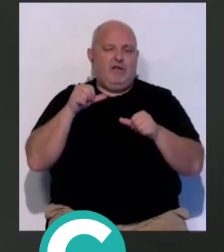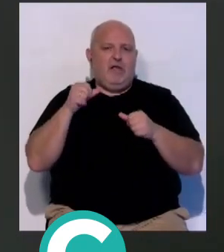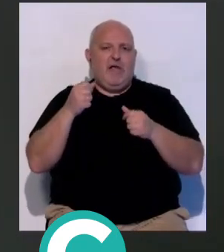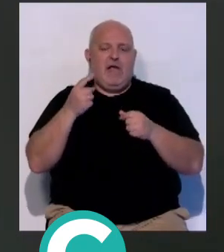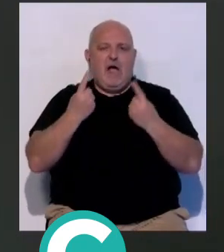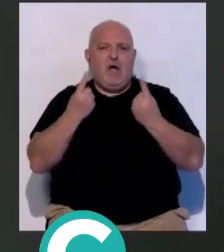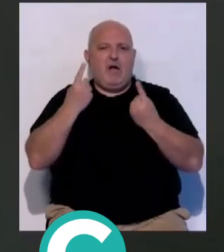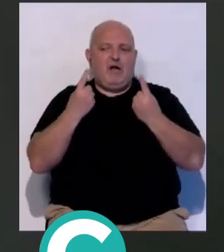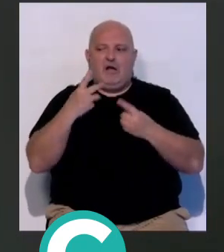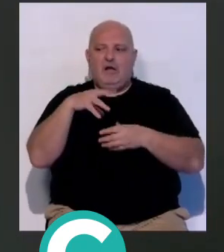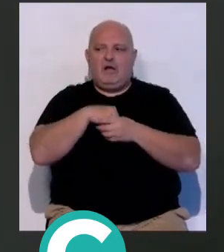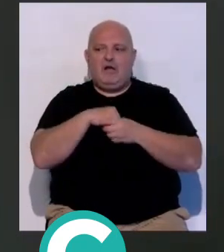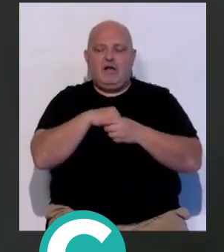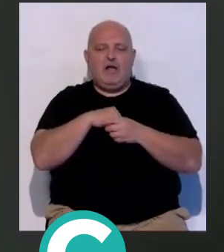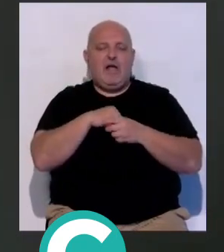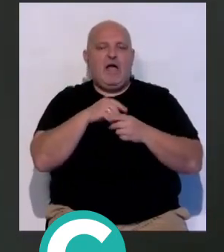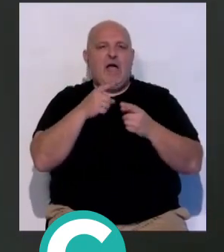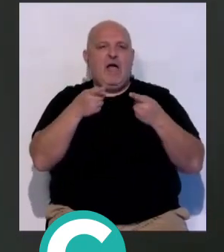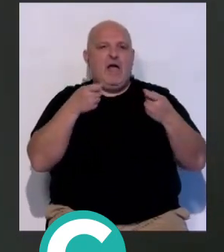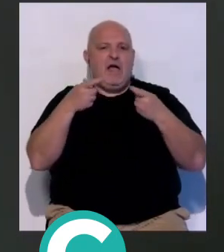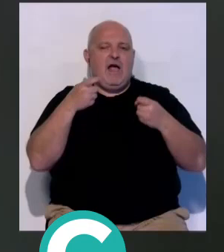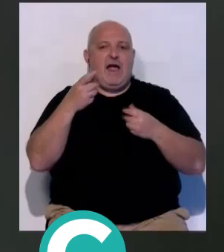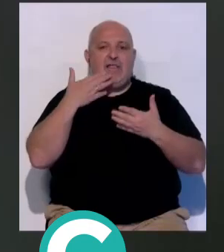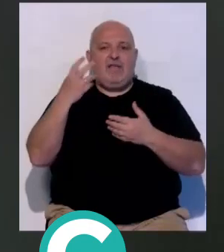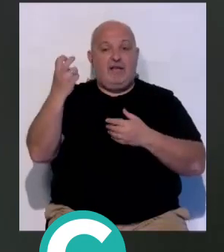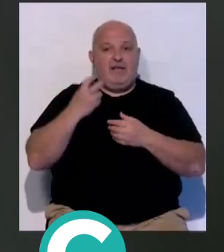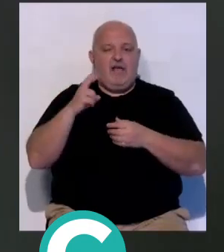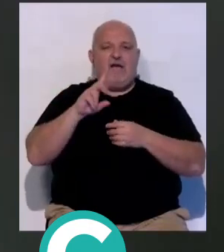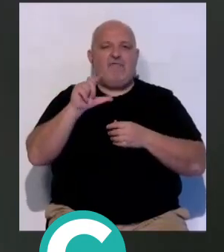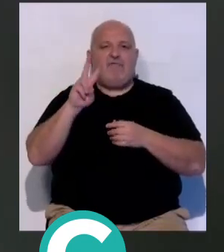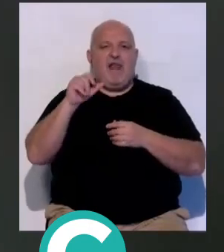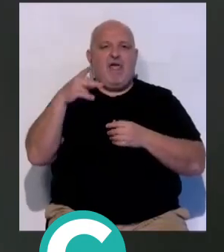con los artículos esto lo trajo avanza por banda derecha de yo me acuerdo perfectamente